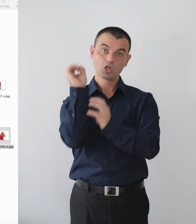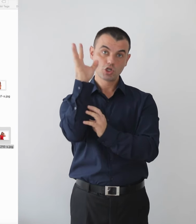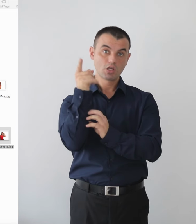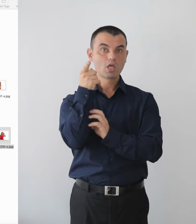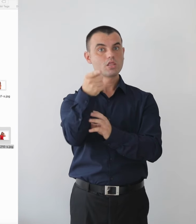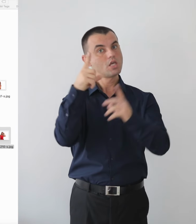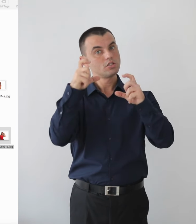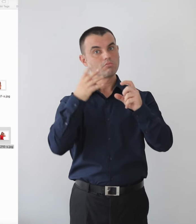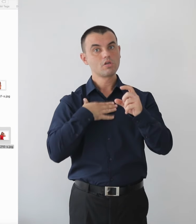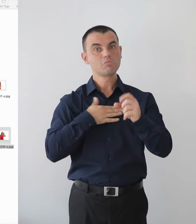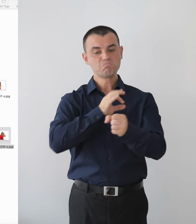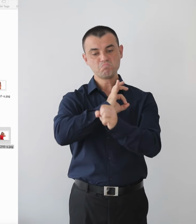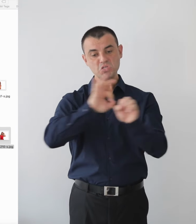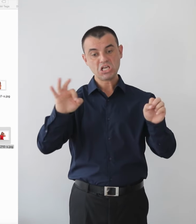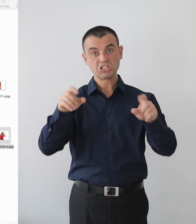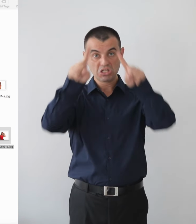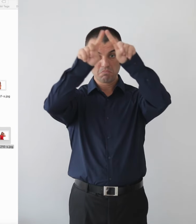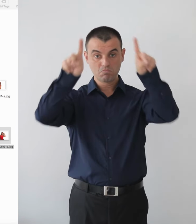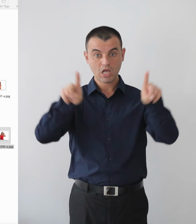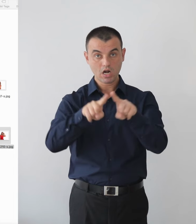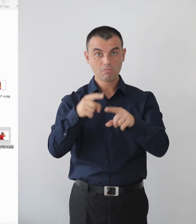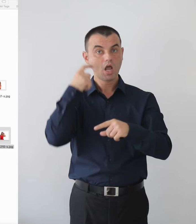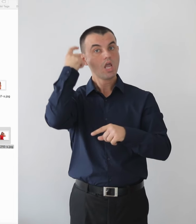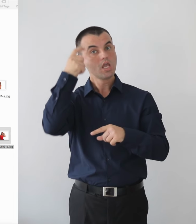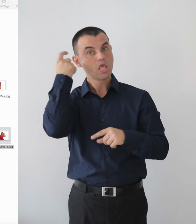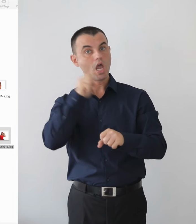Снимки, които имат изчистена тема, идея и емоция.